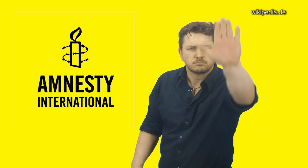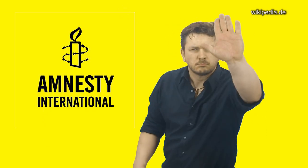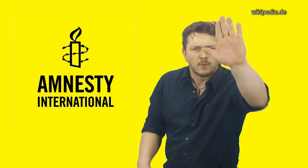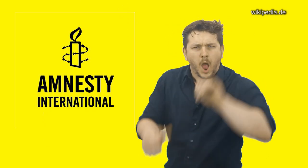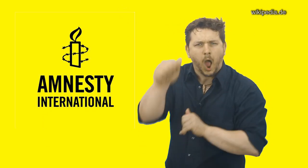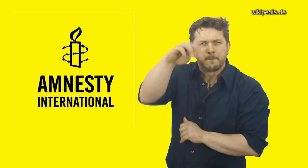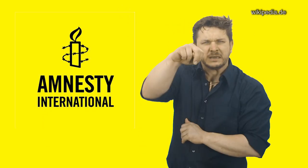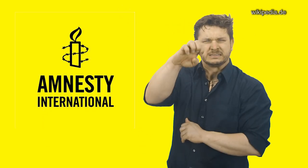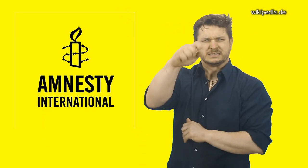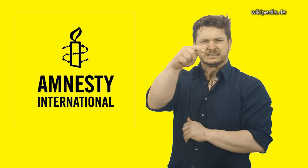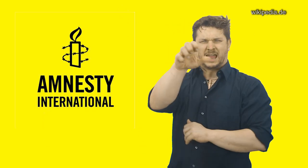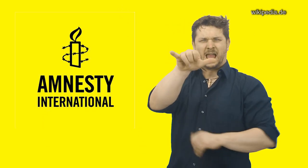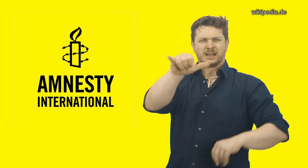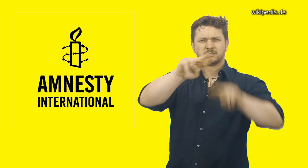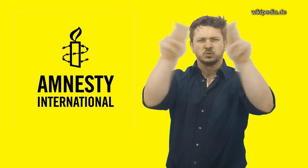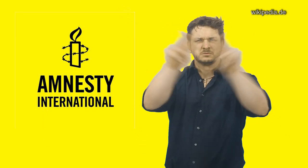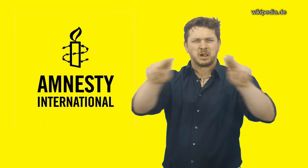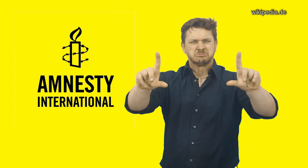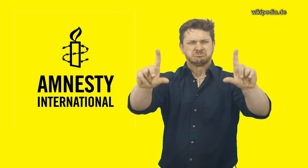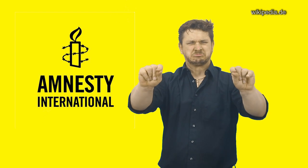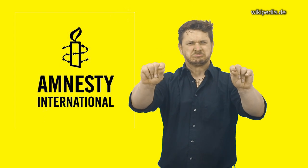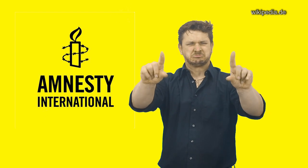Moment! Was ist Amnesty International?!